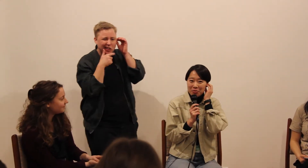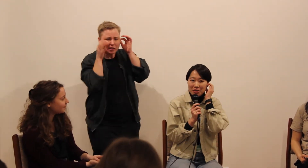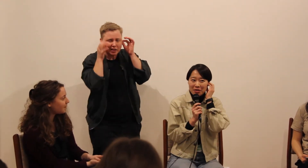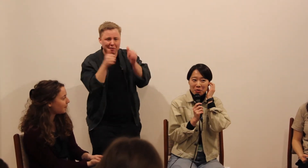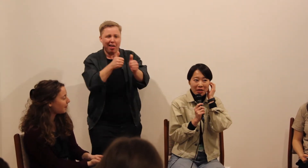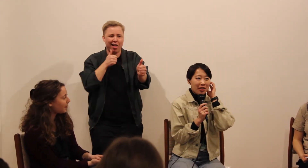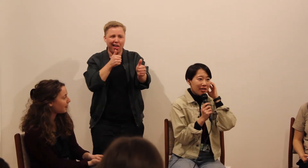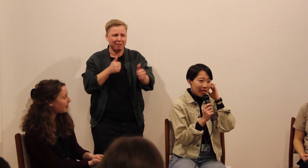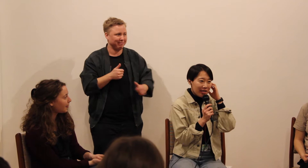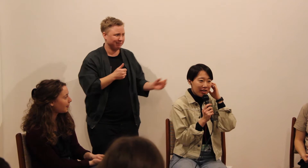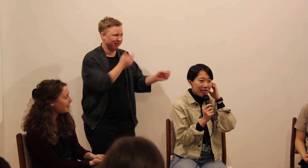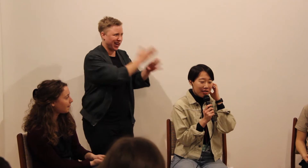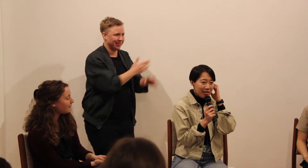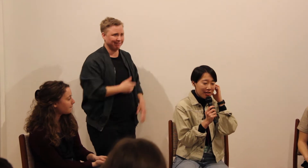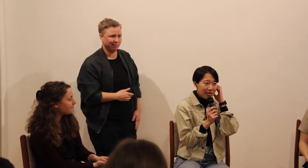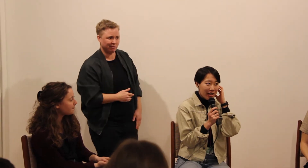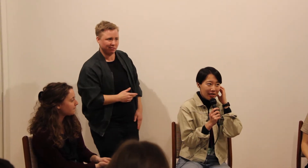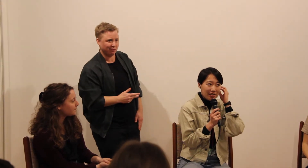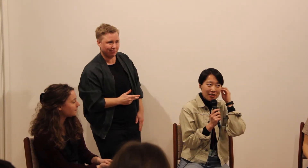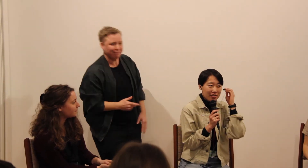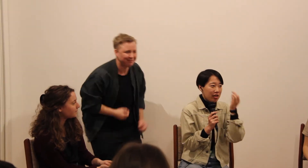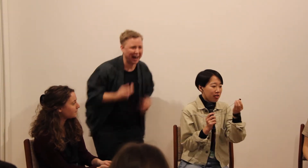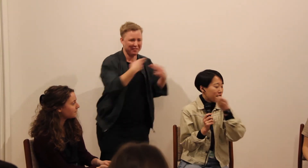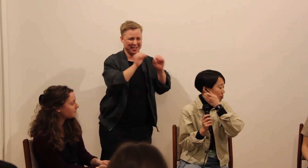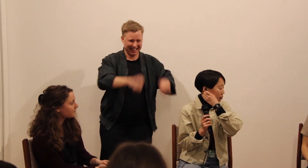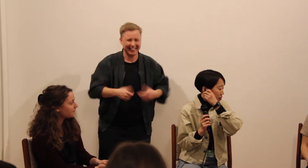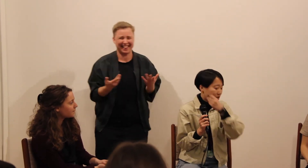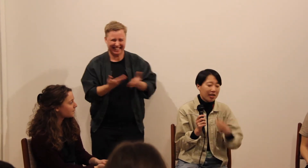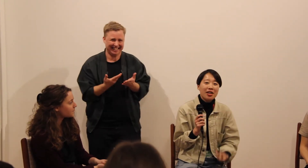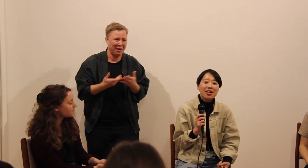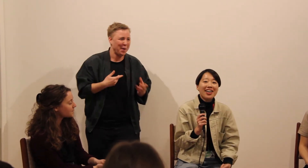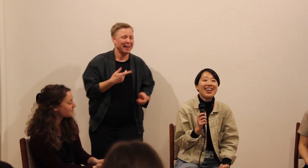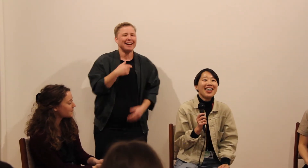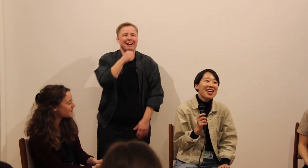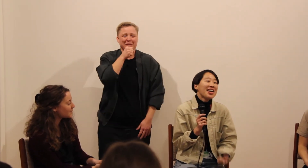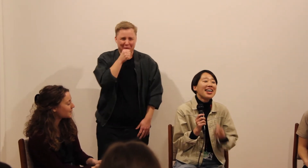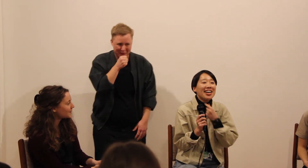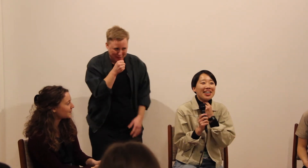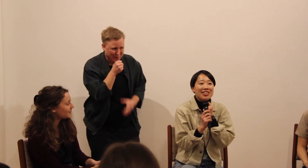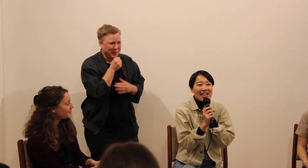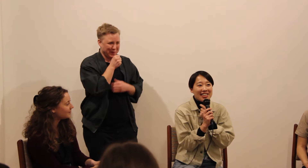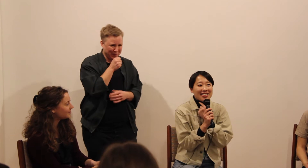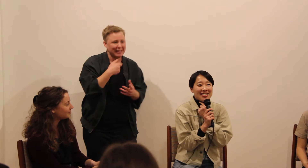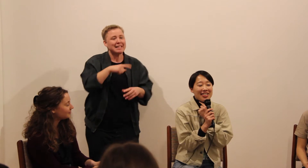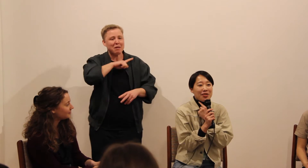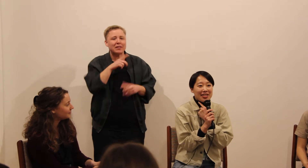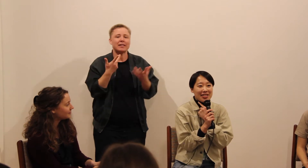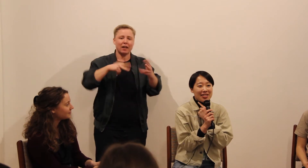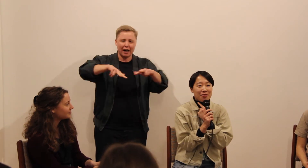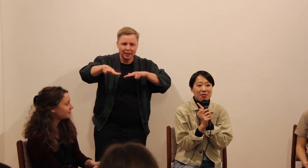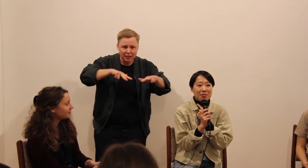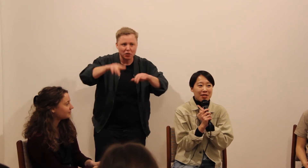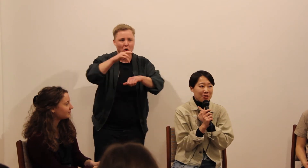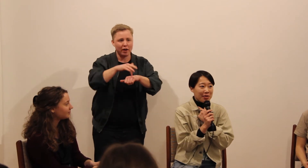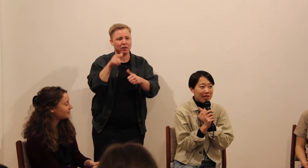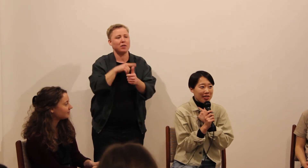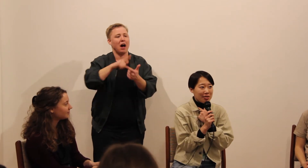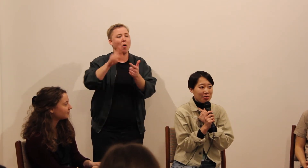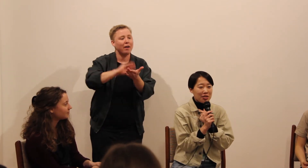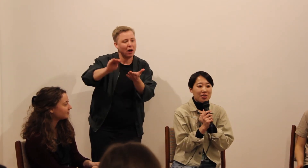Ich bin Bora Lee-Kim die Regisseurin und Schreiberin von Südkorea,